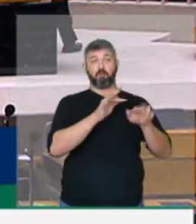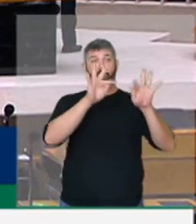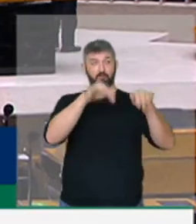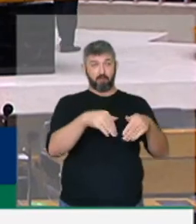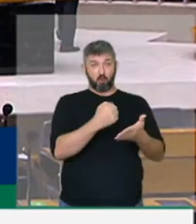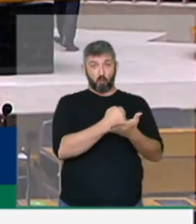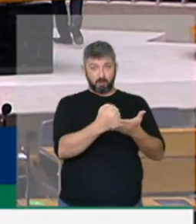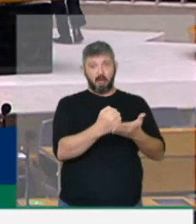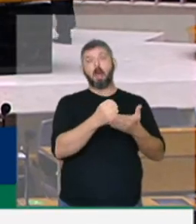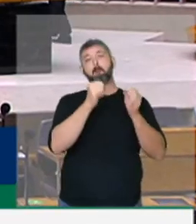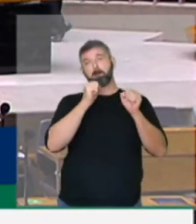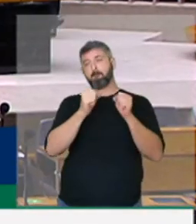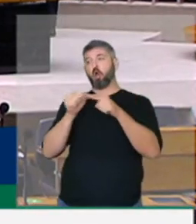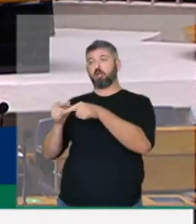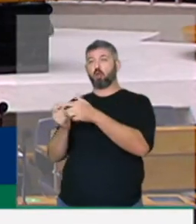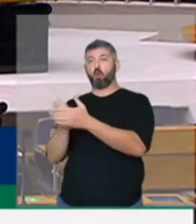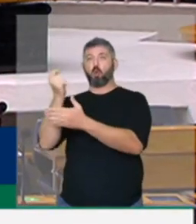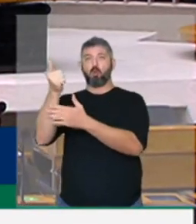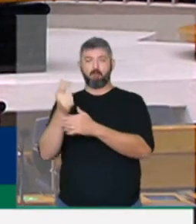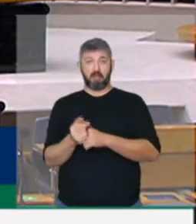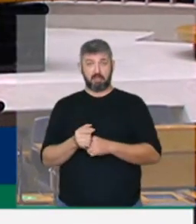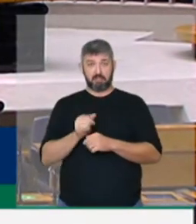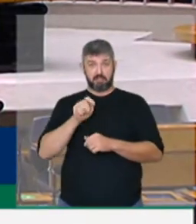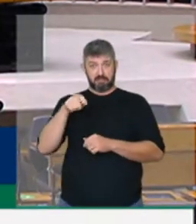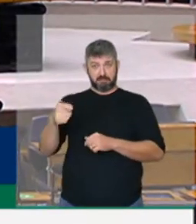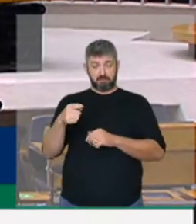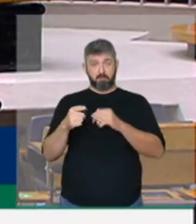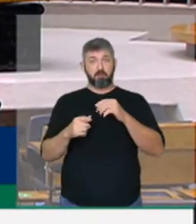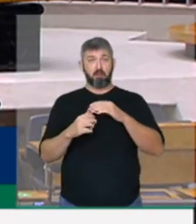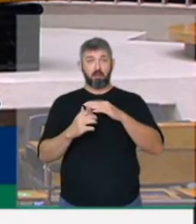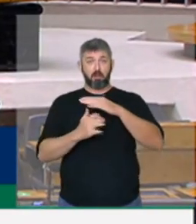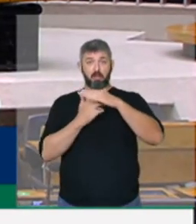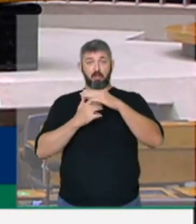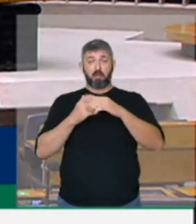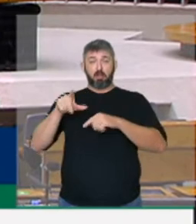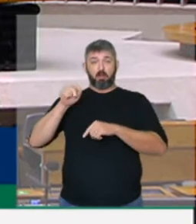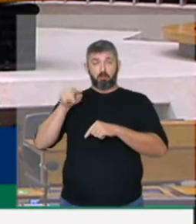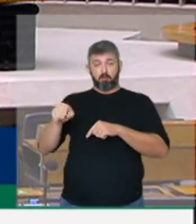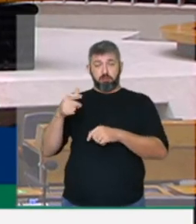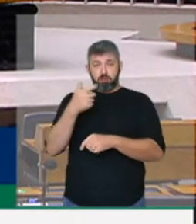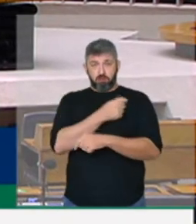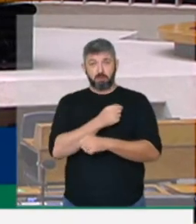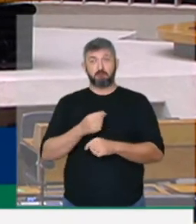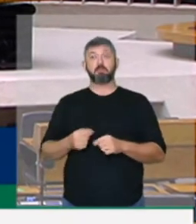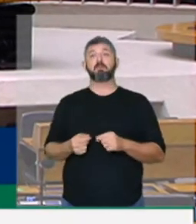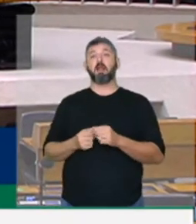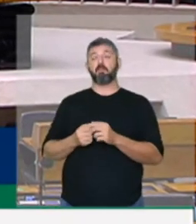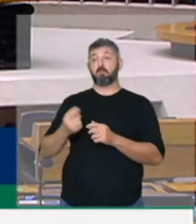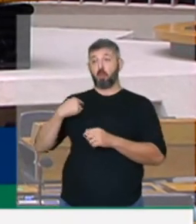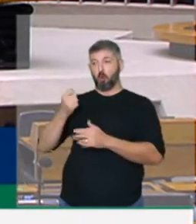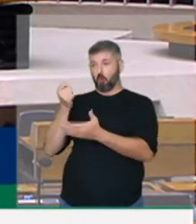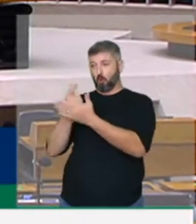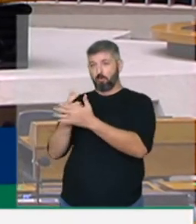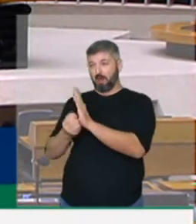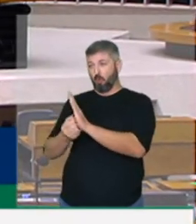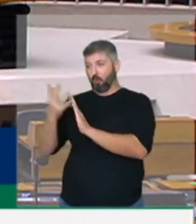QUE OPTAR POR VACINAR OS EMPREGADOS NESSA FORMA, NESSA MODALIDADE VAI TER QUE DAR A MESMA QUANTIDADE DE VACINAS AO SISTEMA ÚNICO DE SAÚDE, O SUS, PROJETO AGORA VAI SER